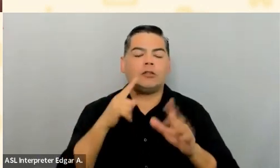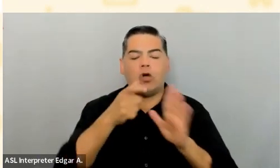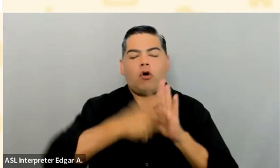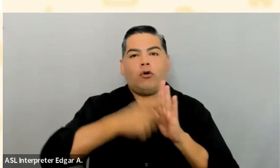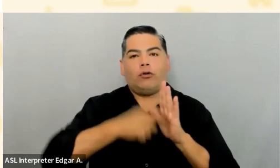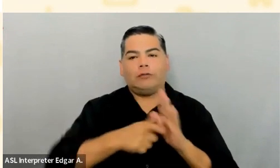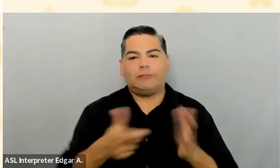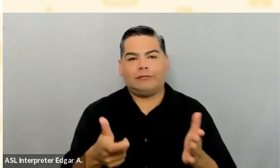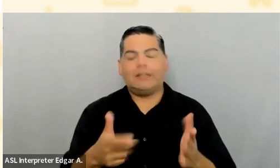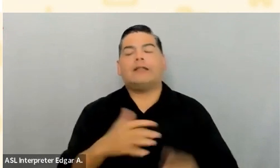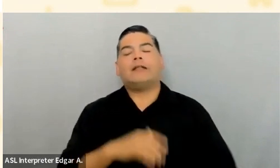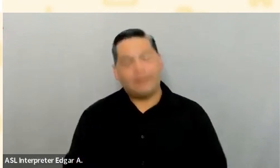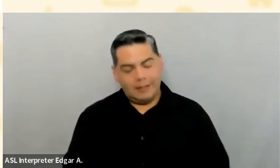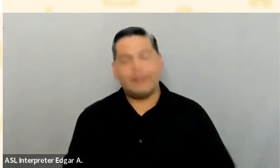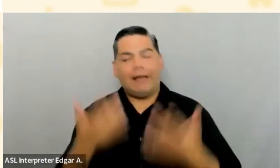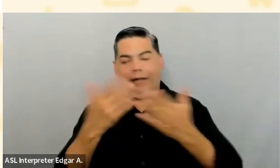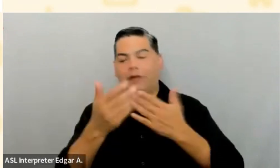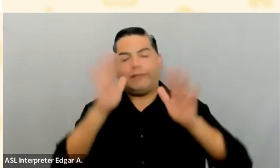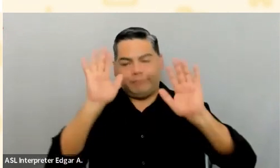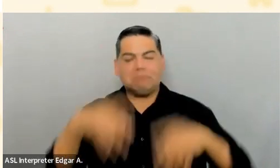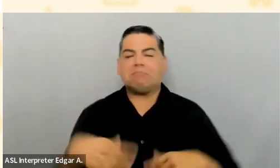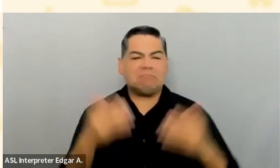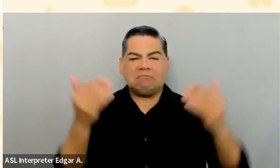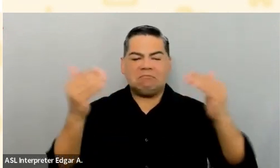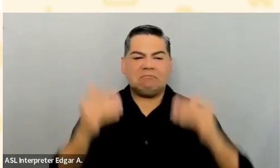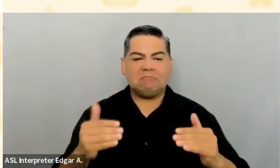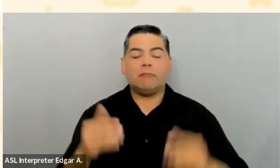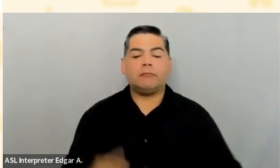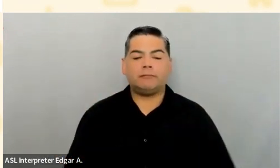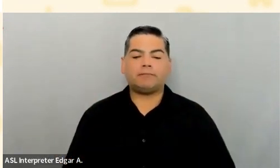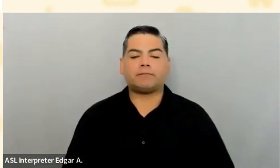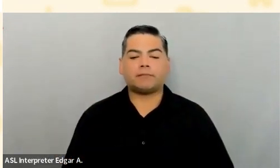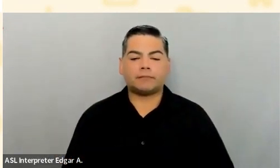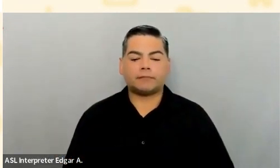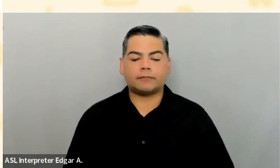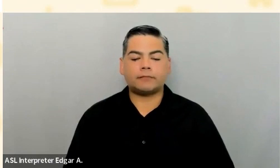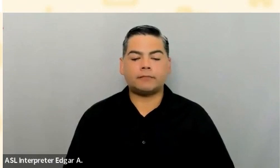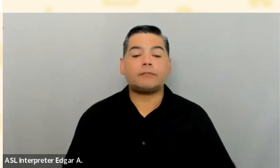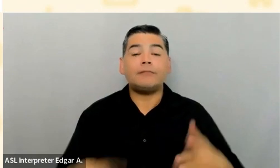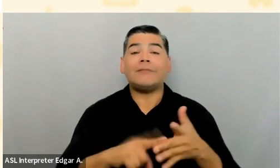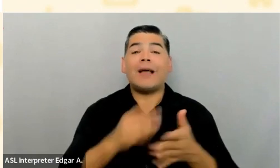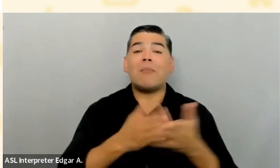Entonces, cuando se trata de la Parte B, que es cuando estás intentando